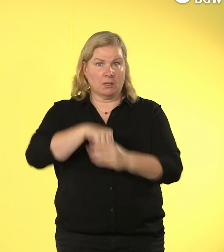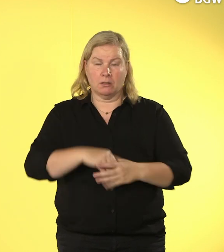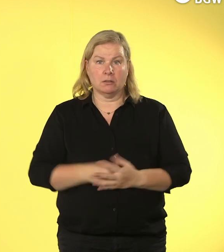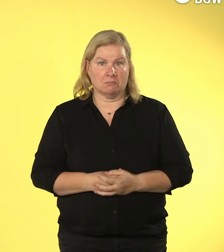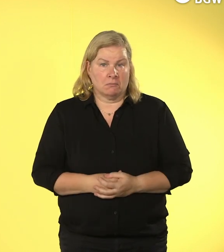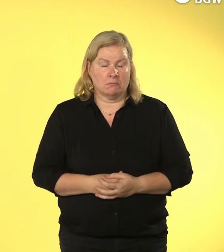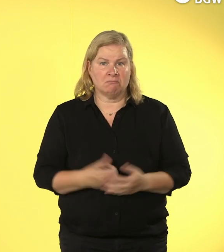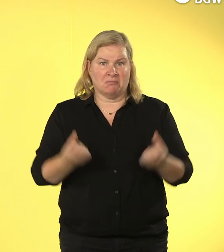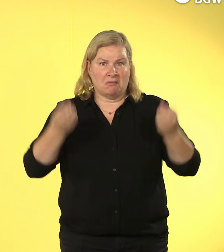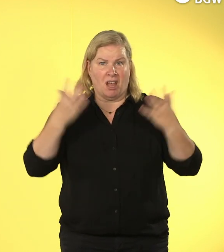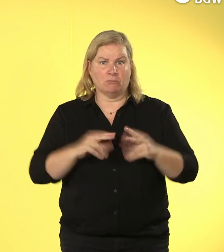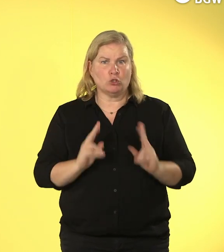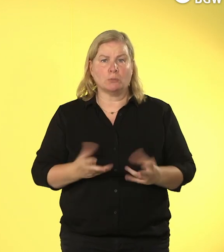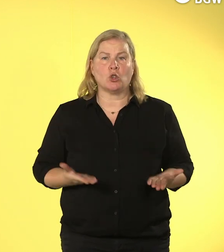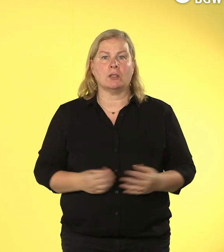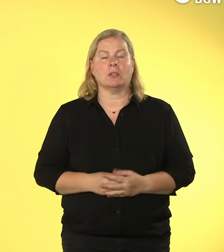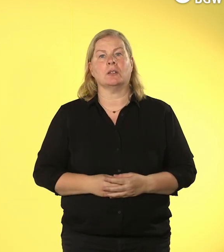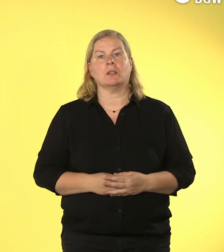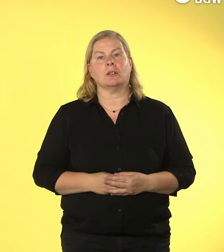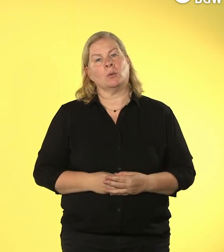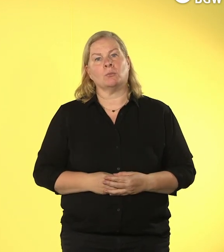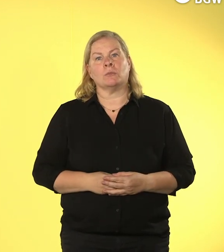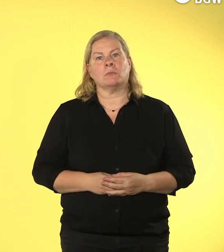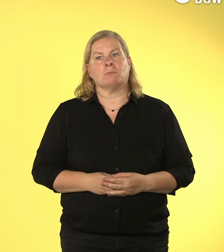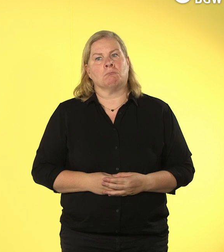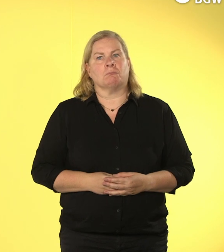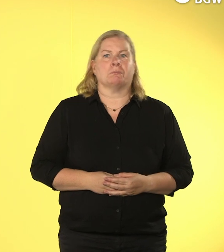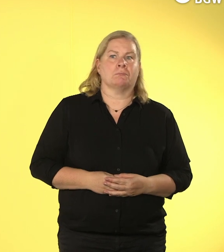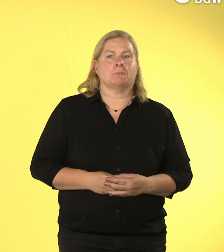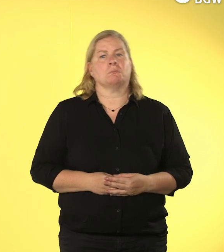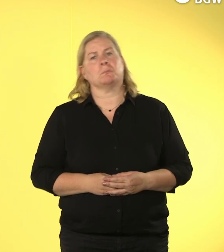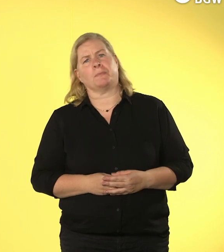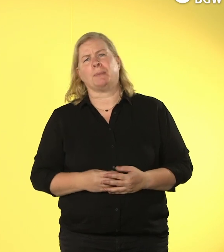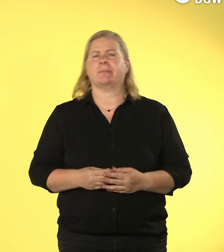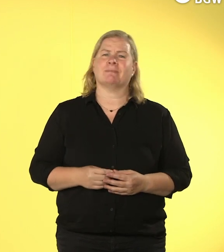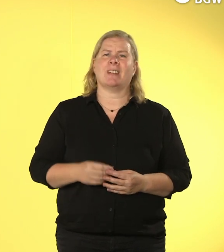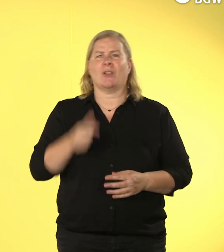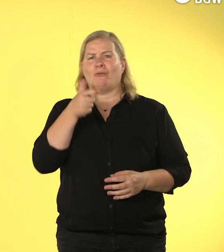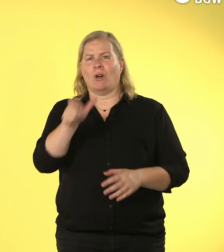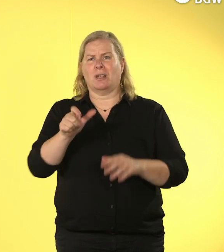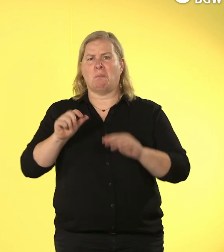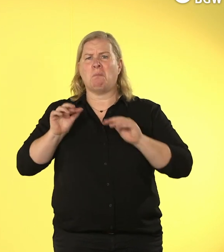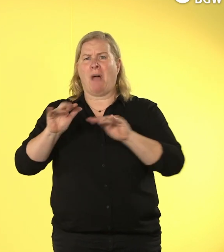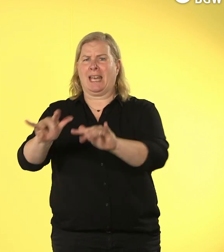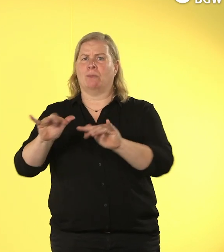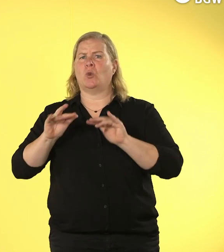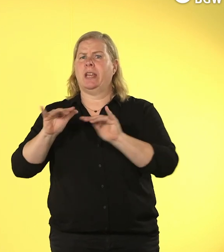Aber manipulieren ist ...